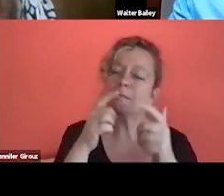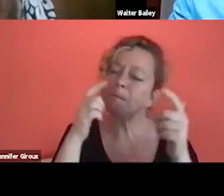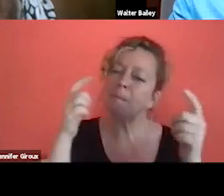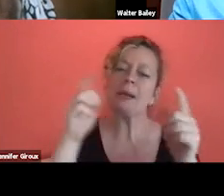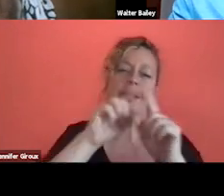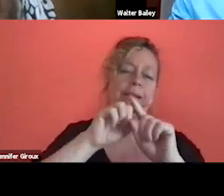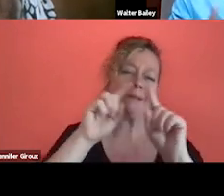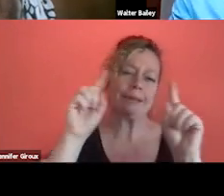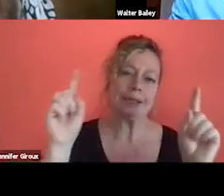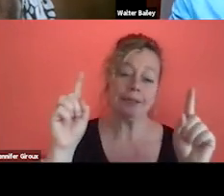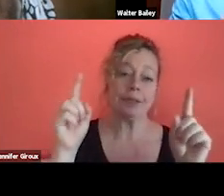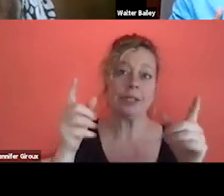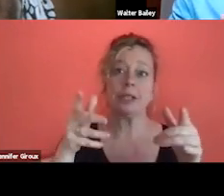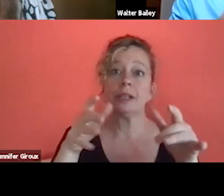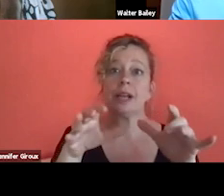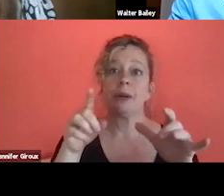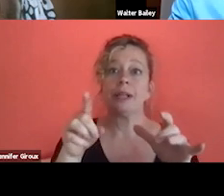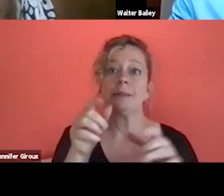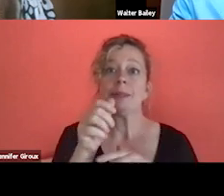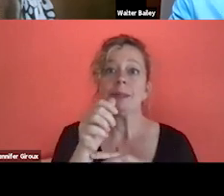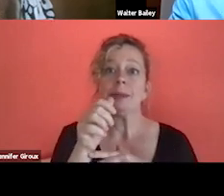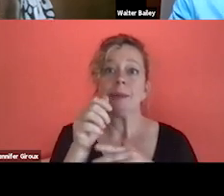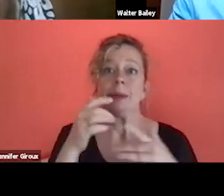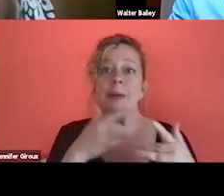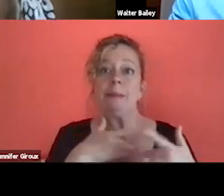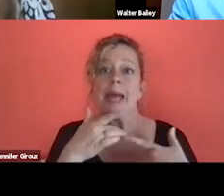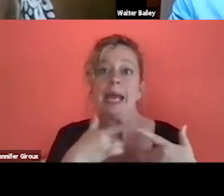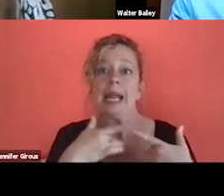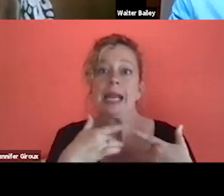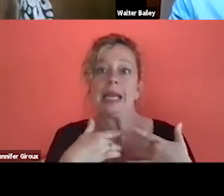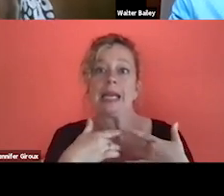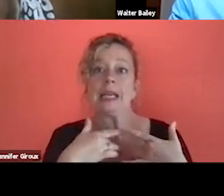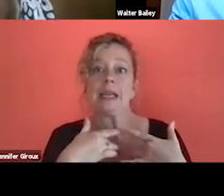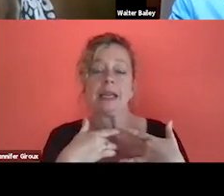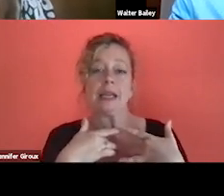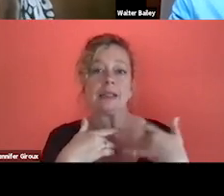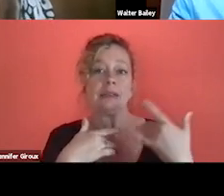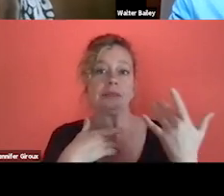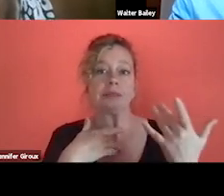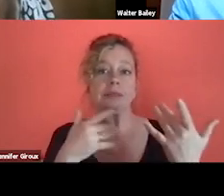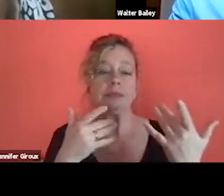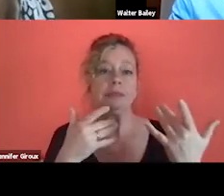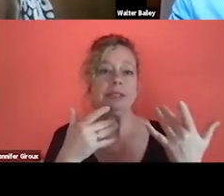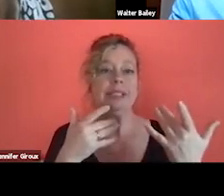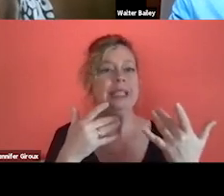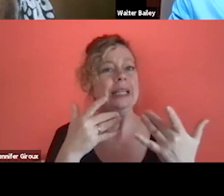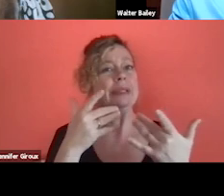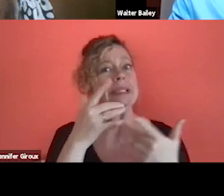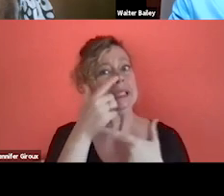y no querer que entren en pánico, sino que confíen en nosotros. Así que fue un momento interesante.